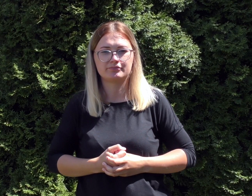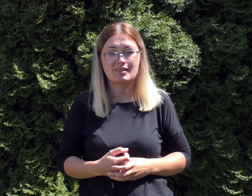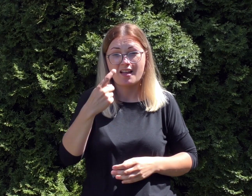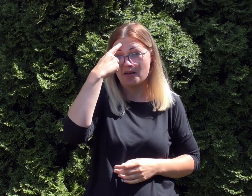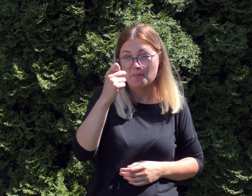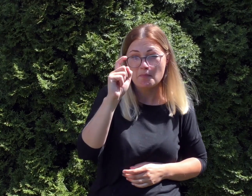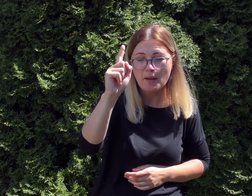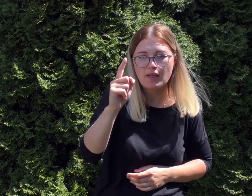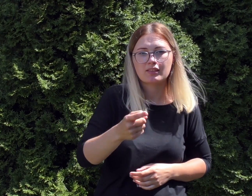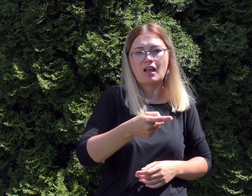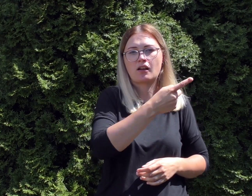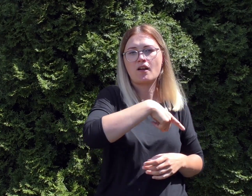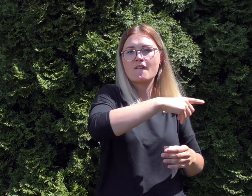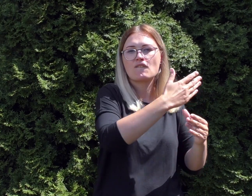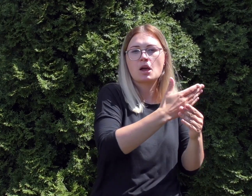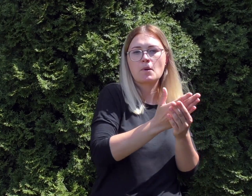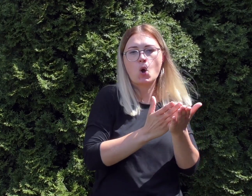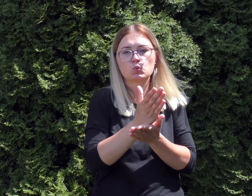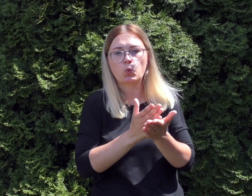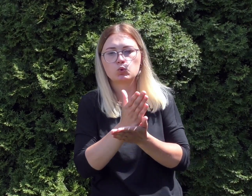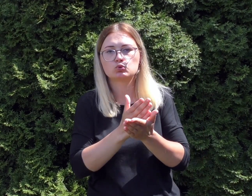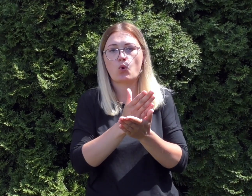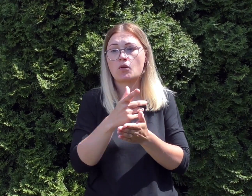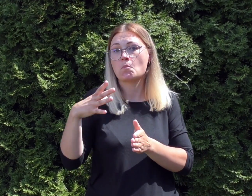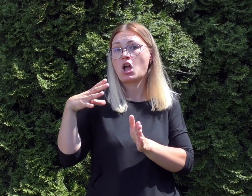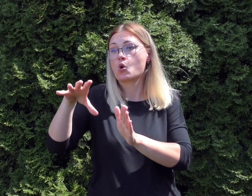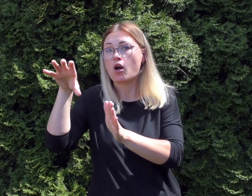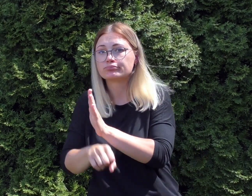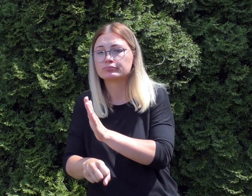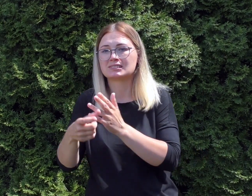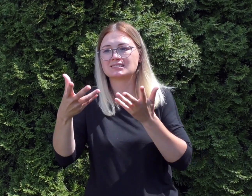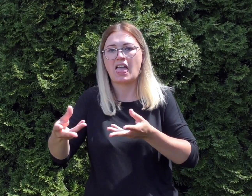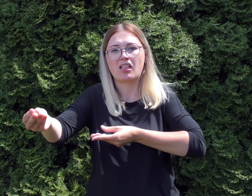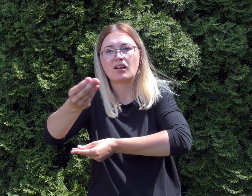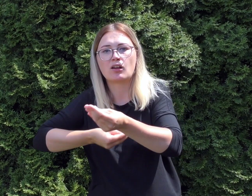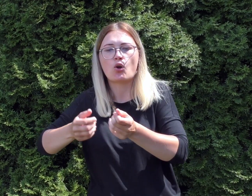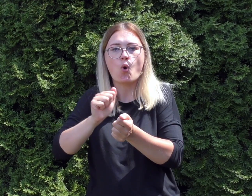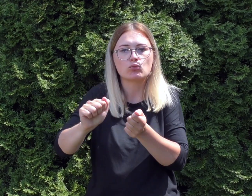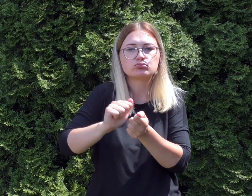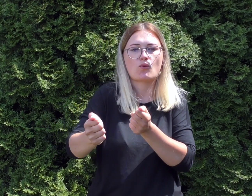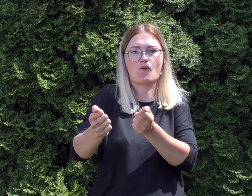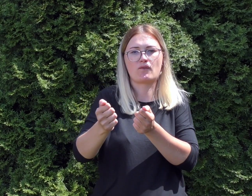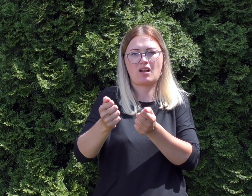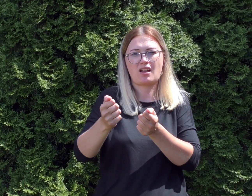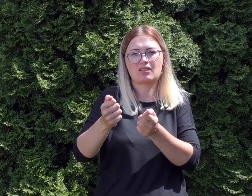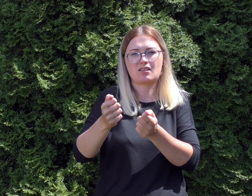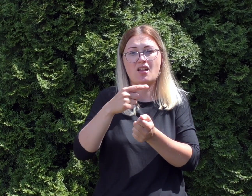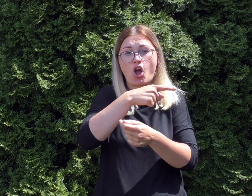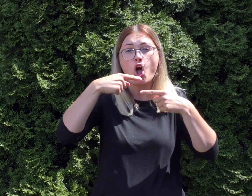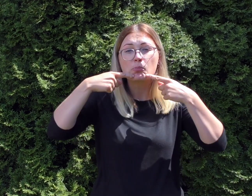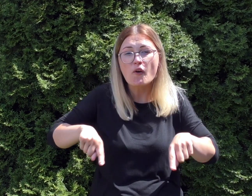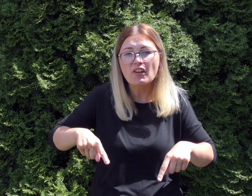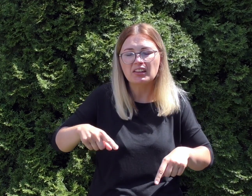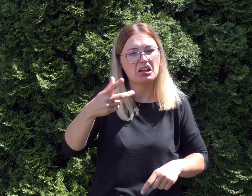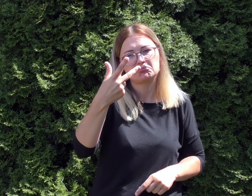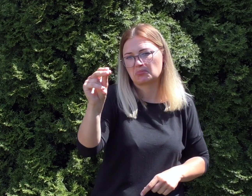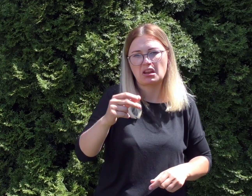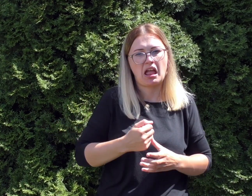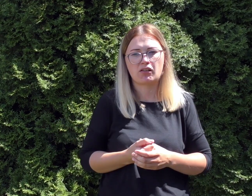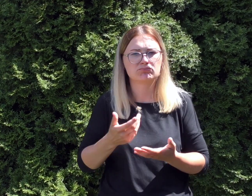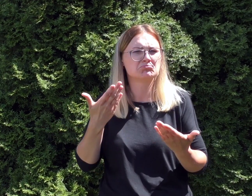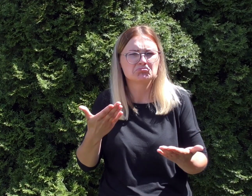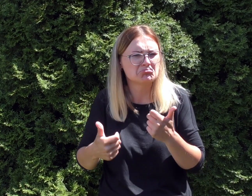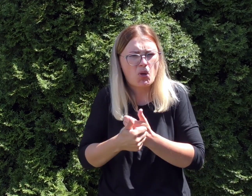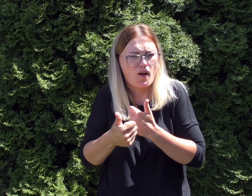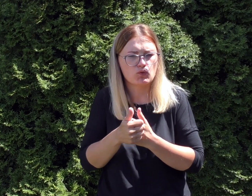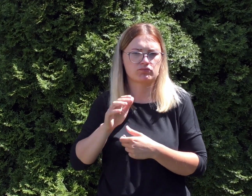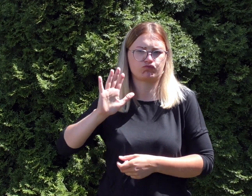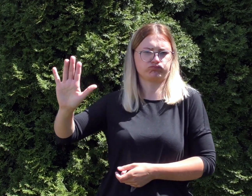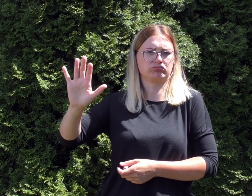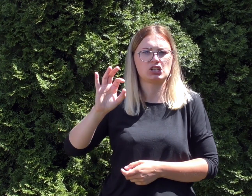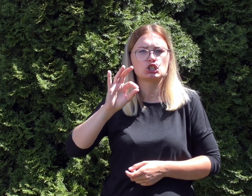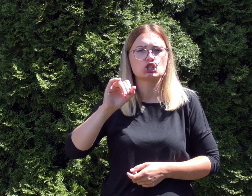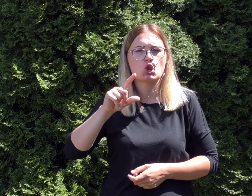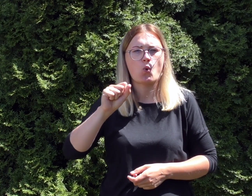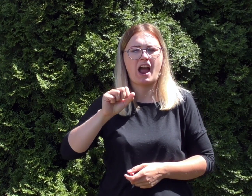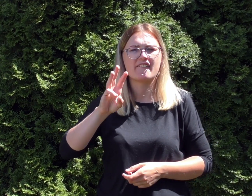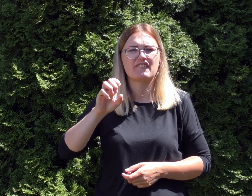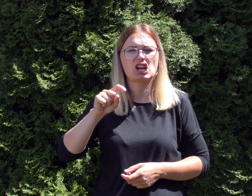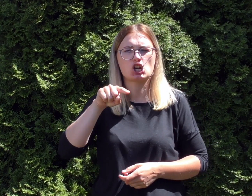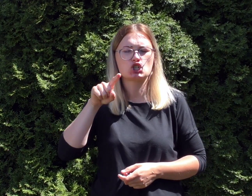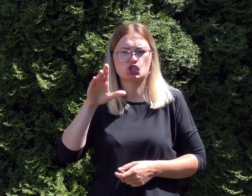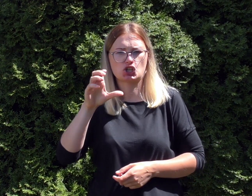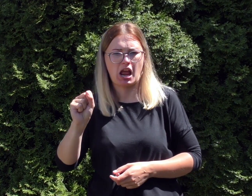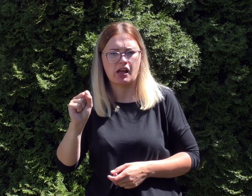Pamiętaj, że dostawca usług nie odpowiada za szkody powstałe w skutek tak zwanej siły wyższej.